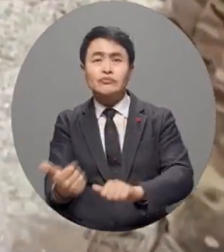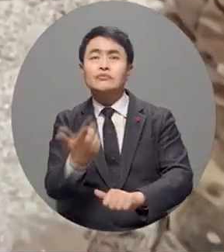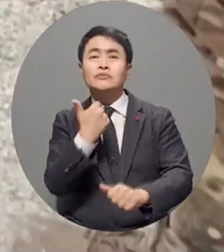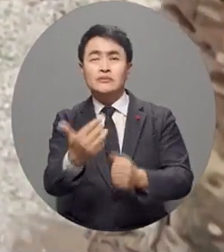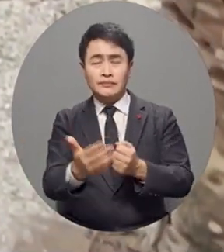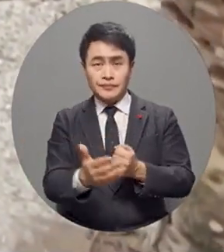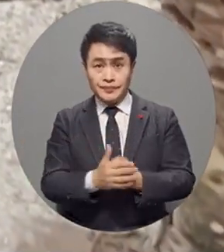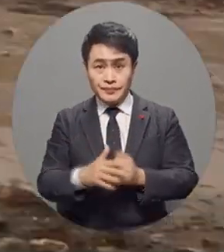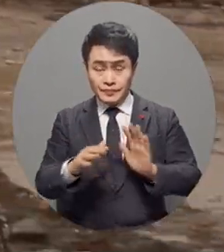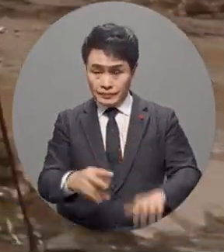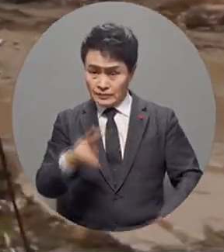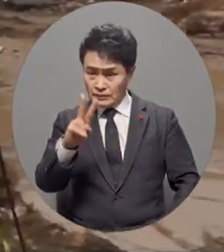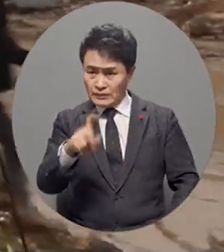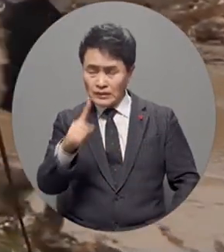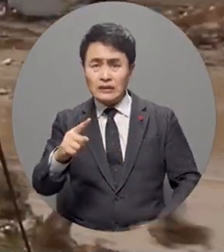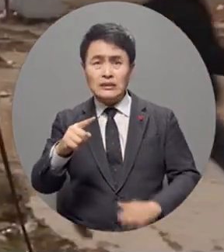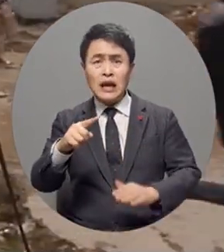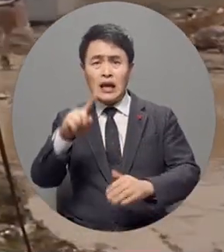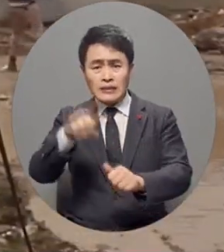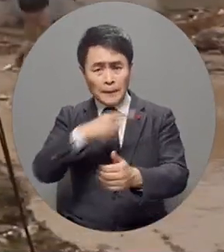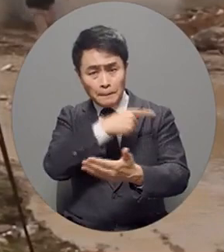주민이 한꺼번에 목숨을 잃었습니다.